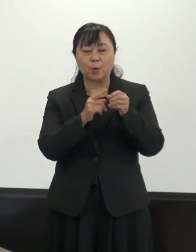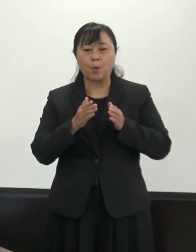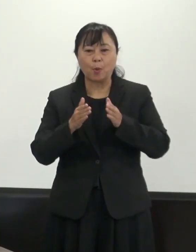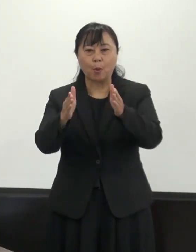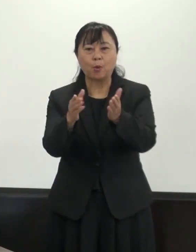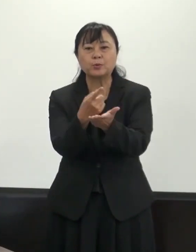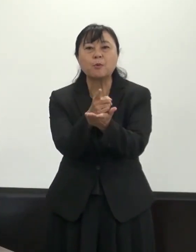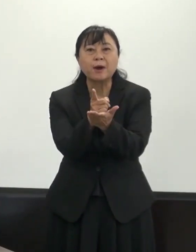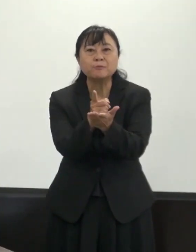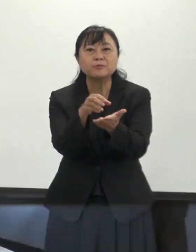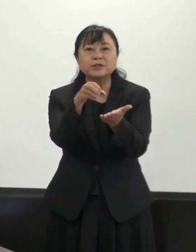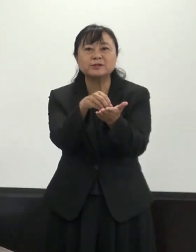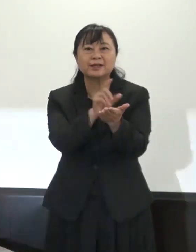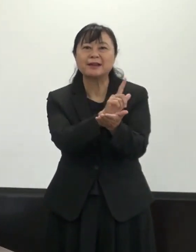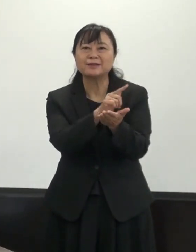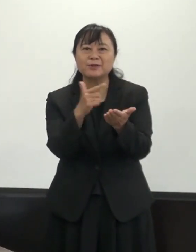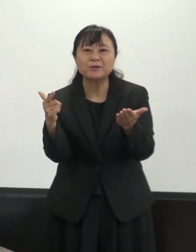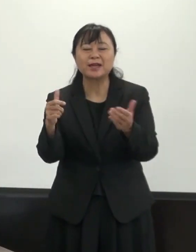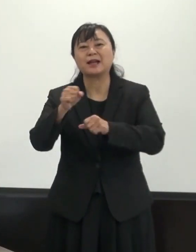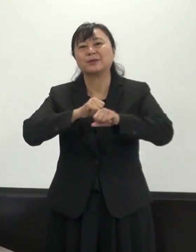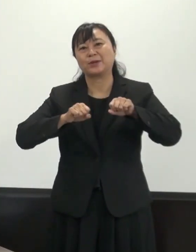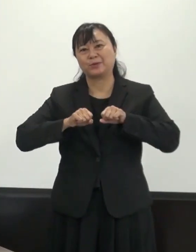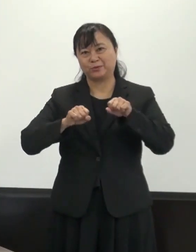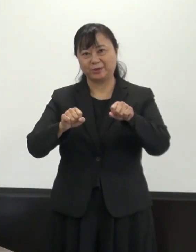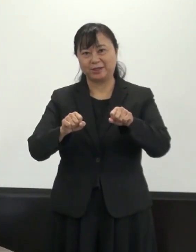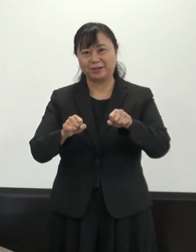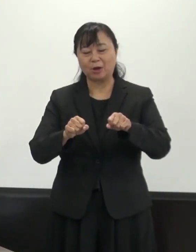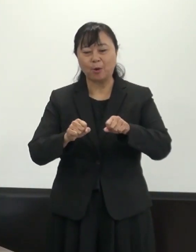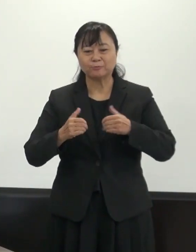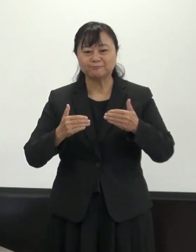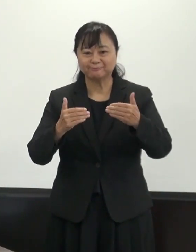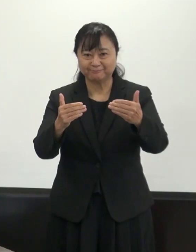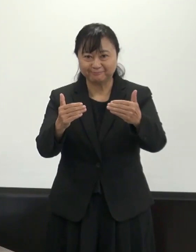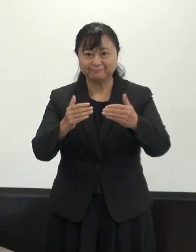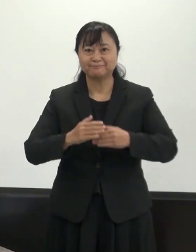位置づけた様々な取組を展開しております